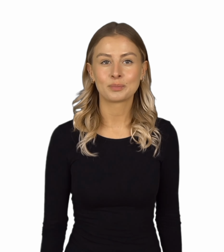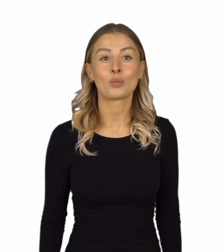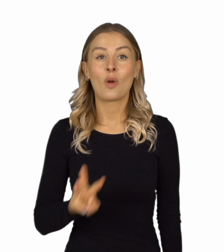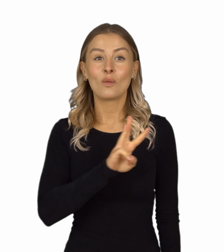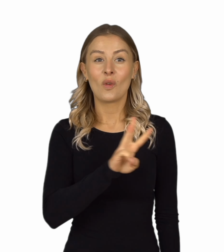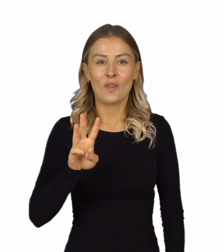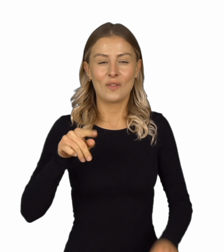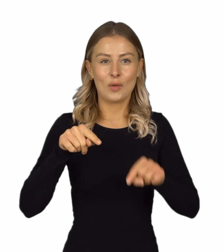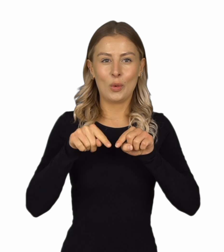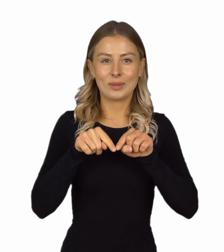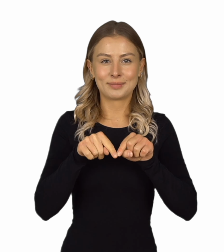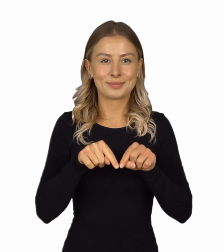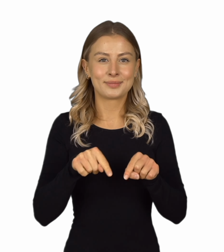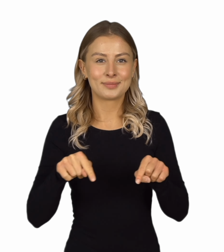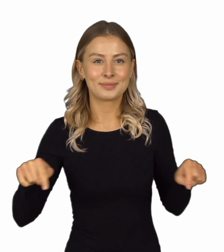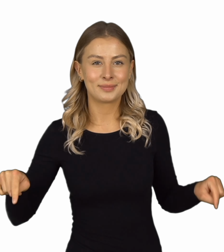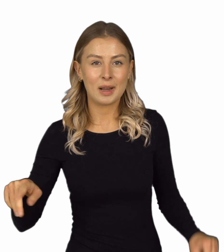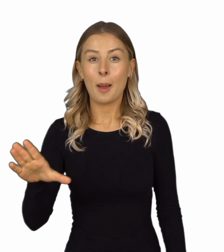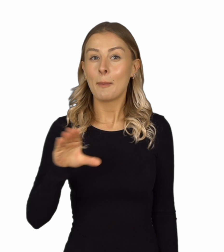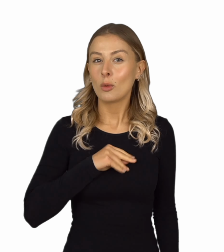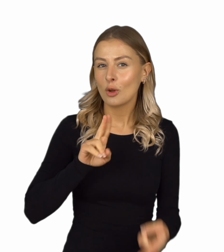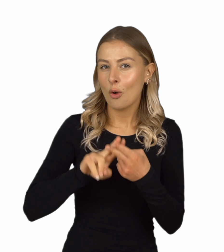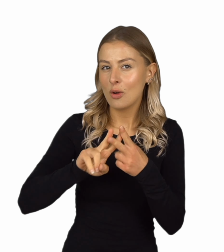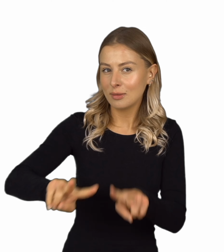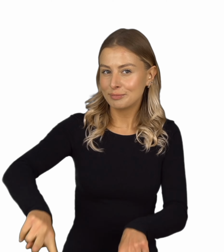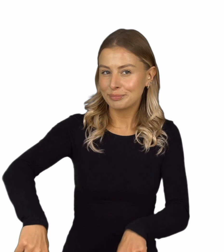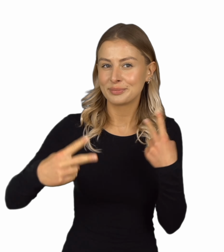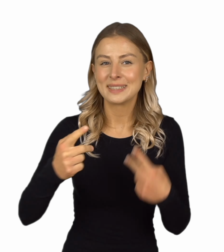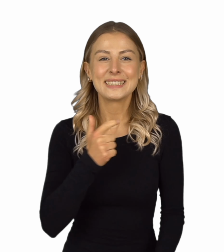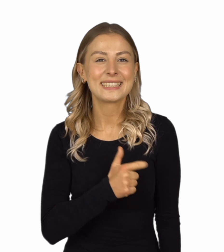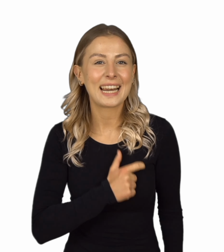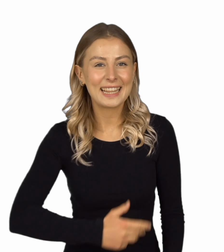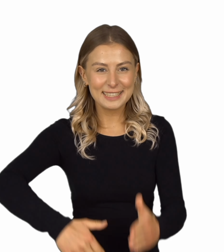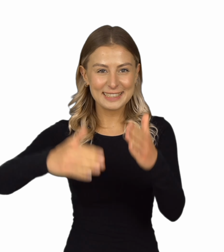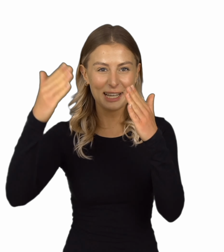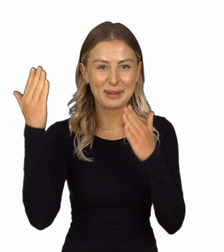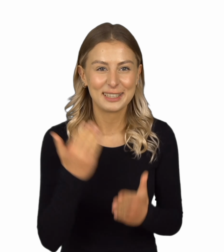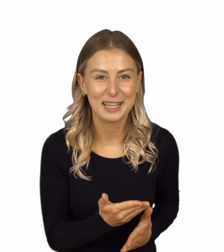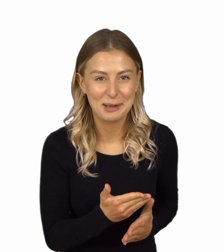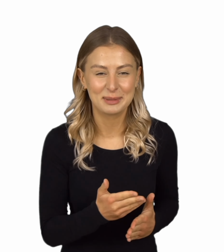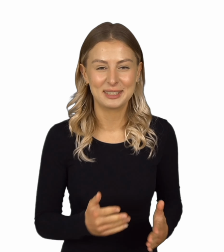Na stronie internetowej www.mik.waw.pl dostępny jest wideotłumacz Polskiego Języka Migowego. Serdecznie zapraszamy!